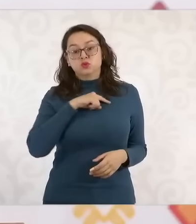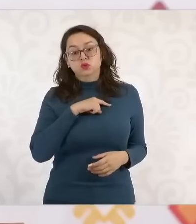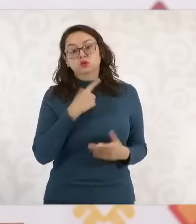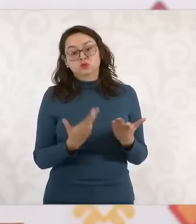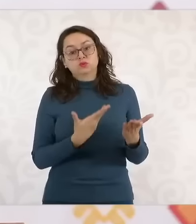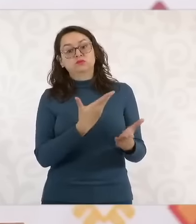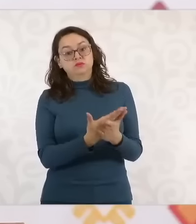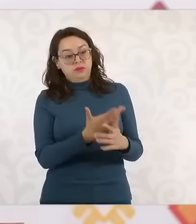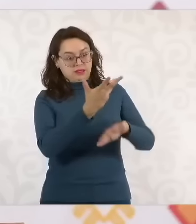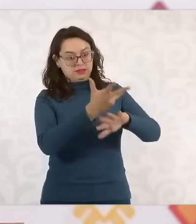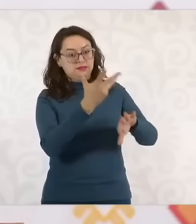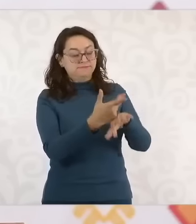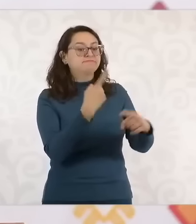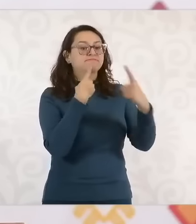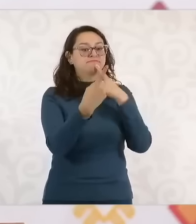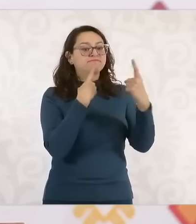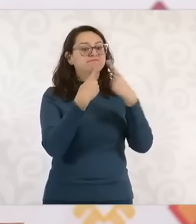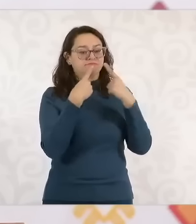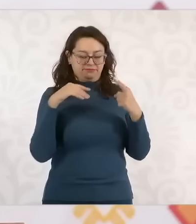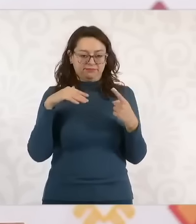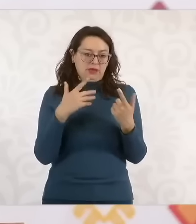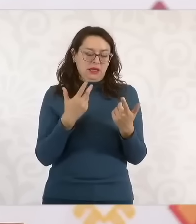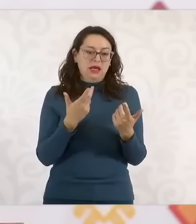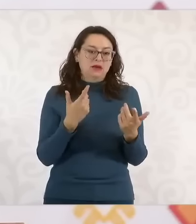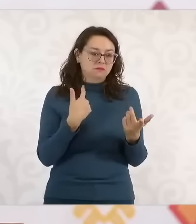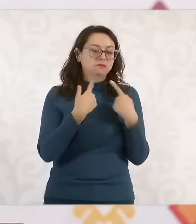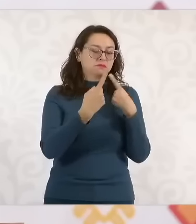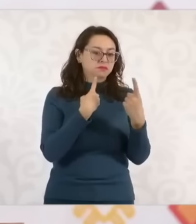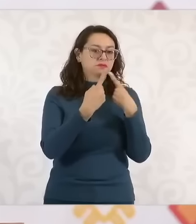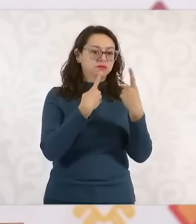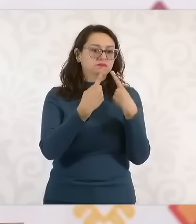conversaciones que me preguntaba tu compañero, lo que estamos planteando es que se reduzcan